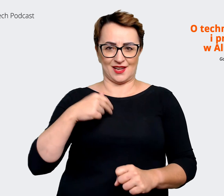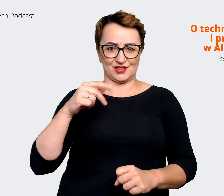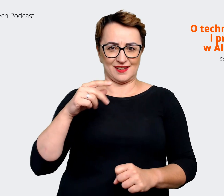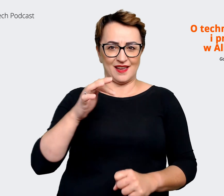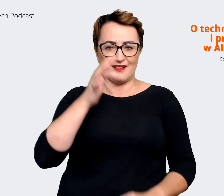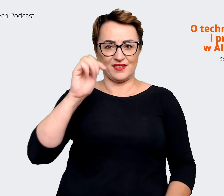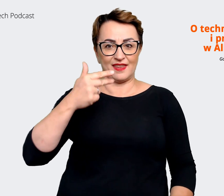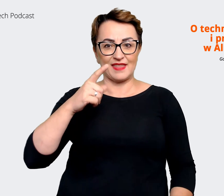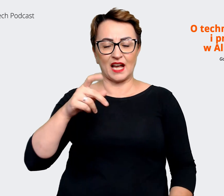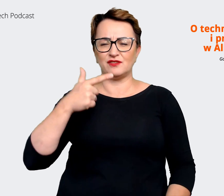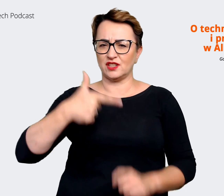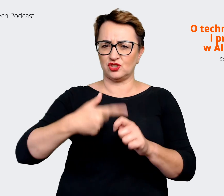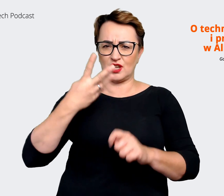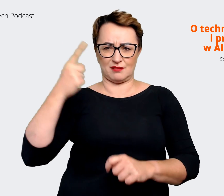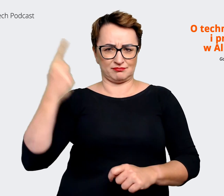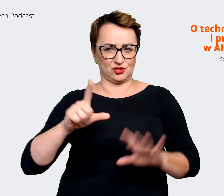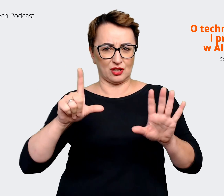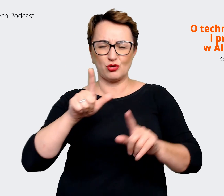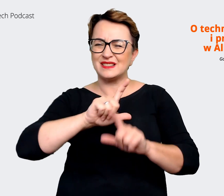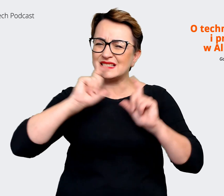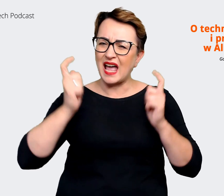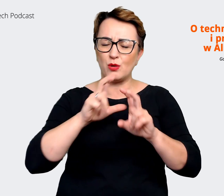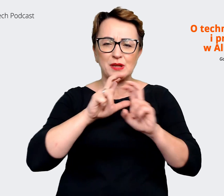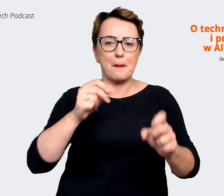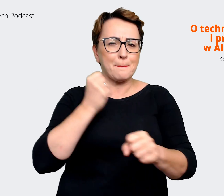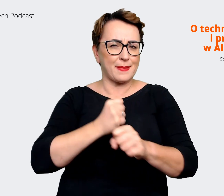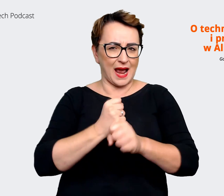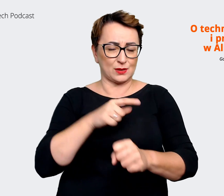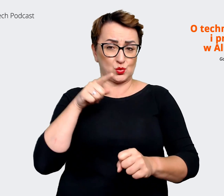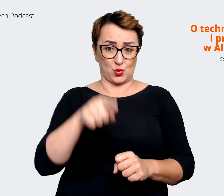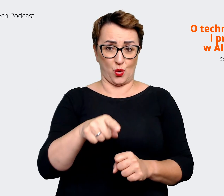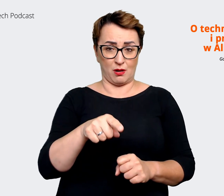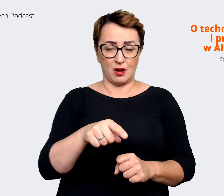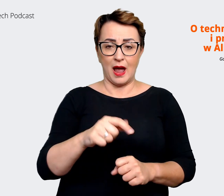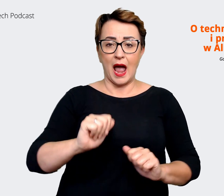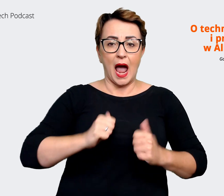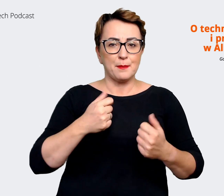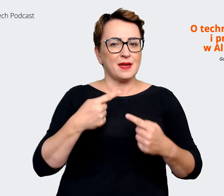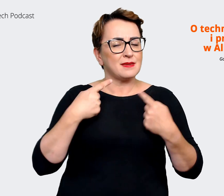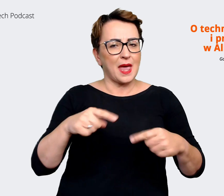cały czas praca nad tym, żeby z jednej strony nie mieć niedogodności dla klientów, cały czas